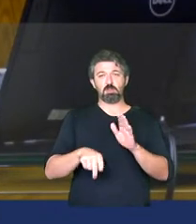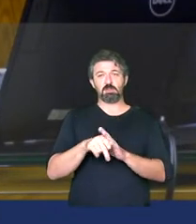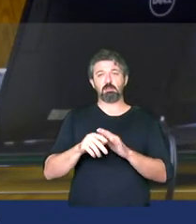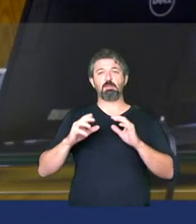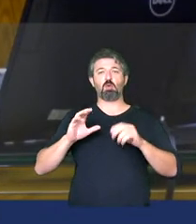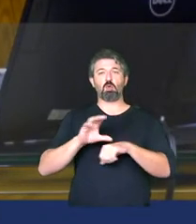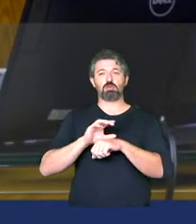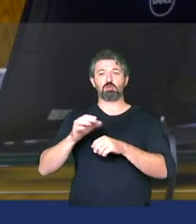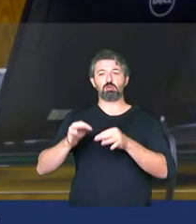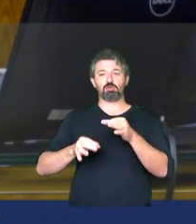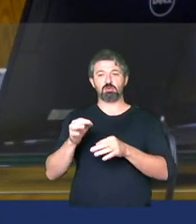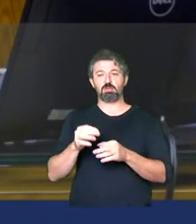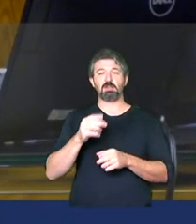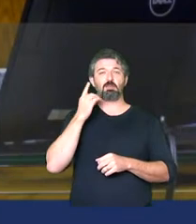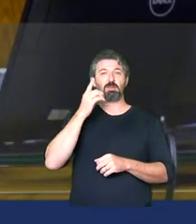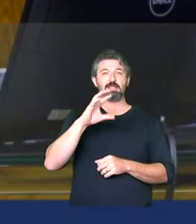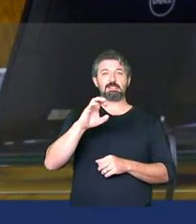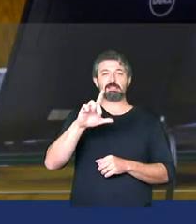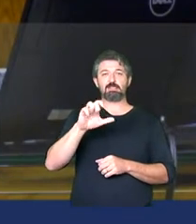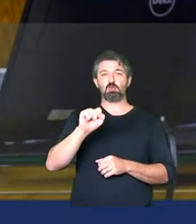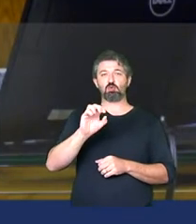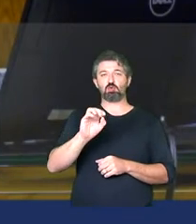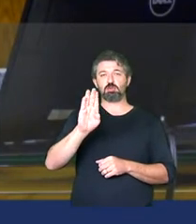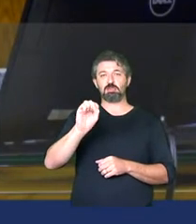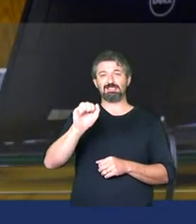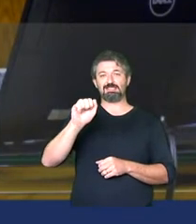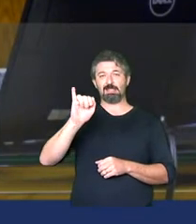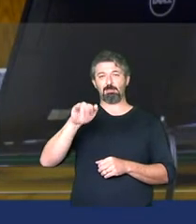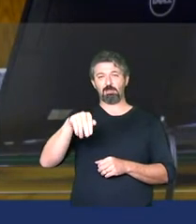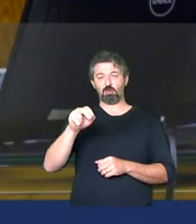PROJETO FOI EMENDADO, COMISSÃO DE CONSTITUIÇÃO E JUSTIÇA E CIDADANIA, CONCEDO